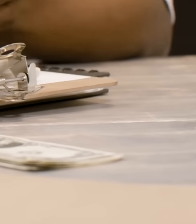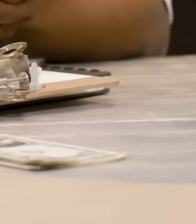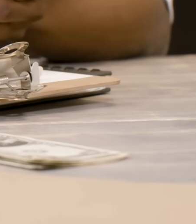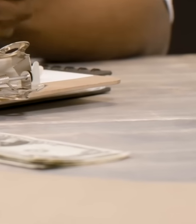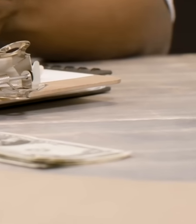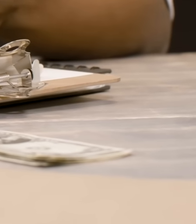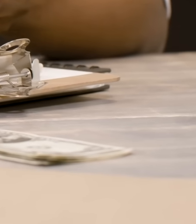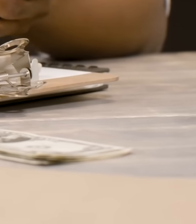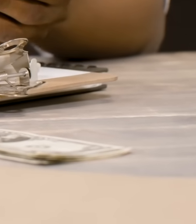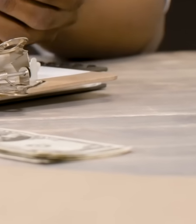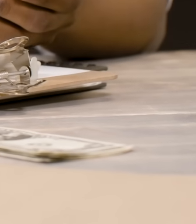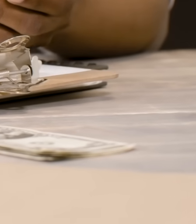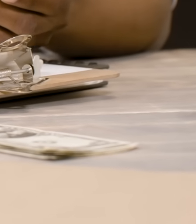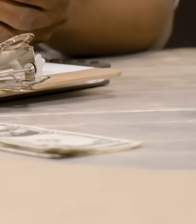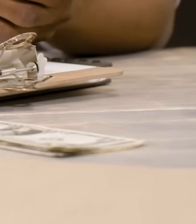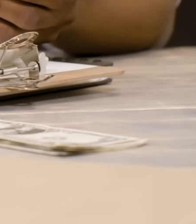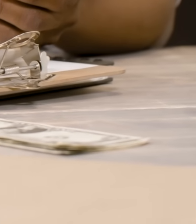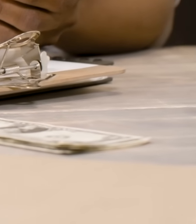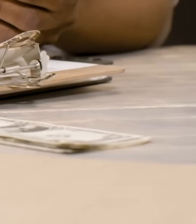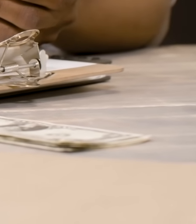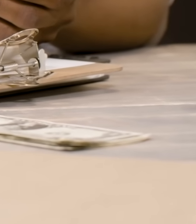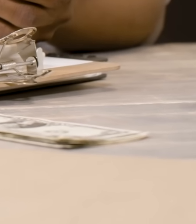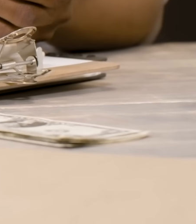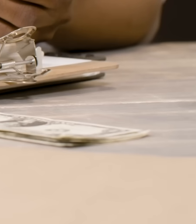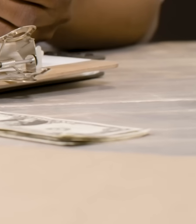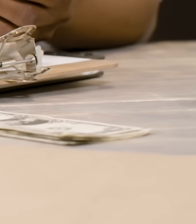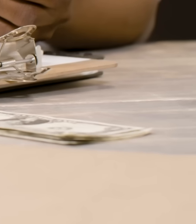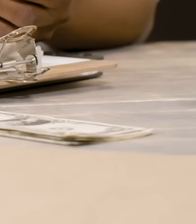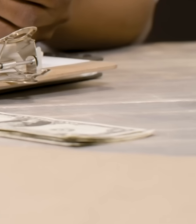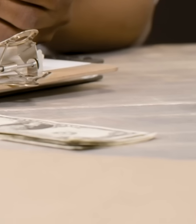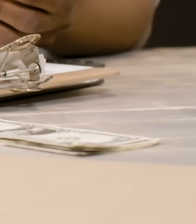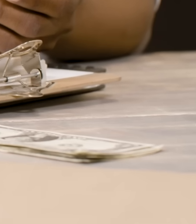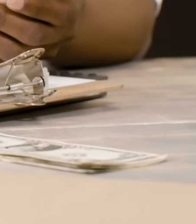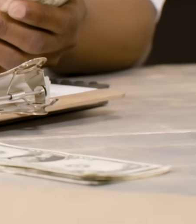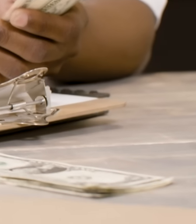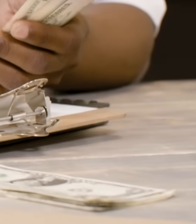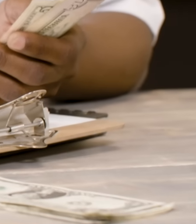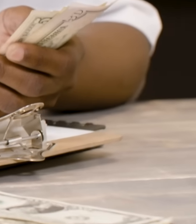en colaboración con el Instituto de Mexicanos en el Exterior perteneciente a la Secretaría